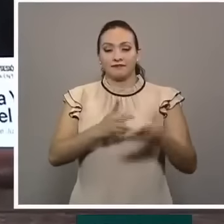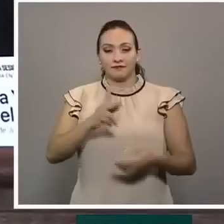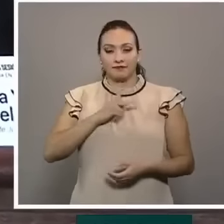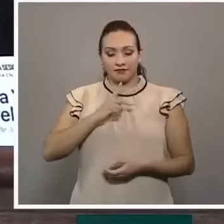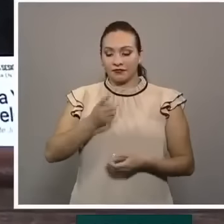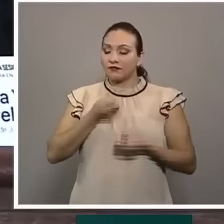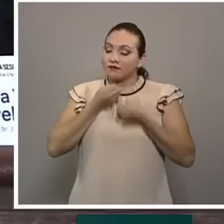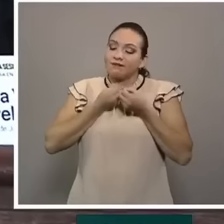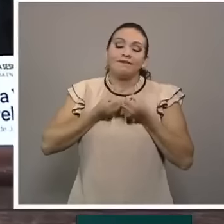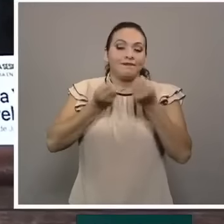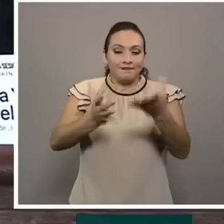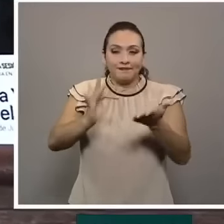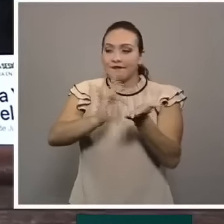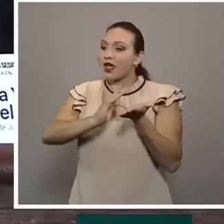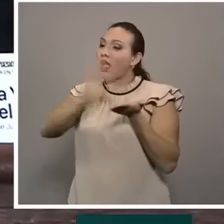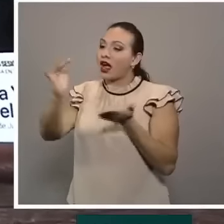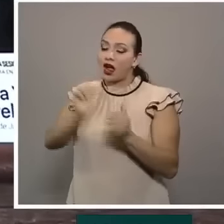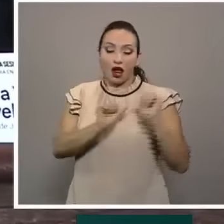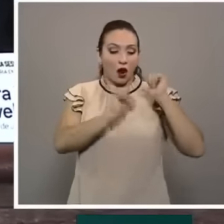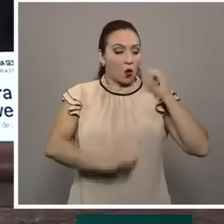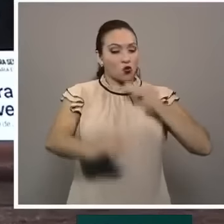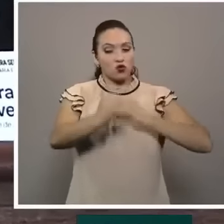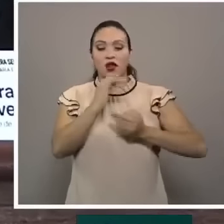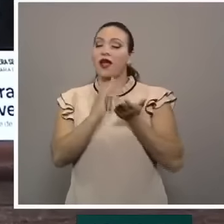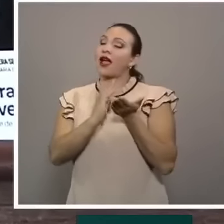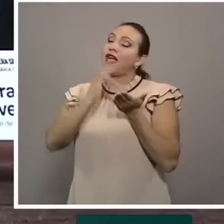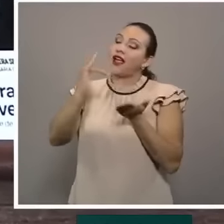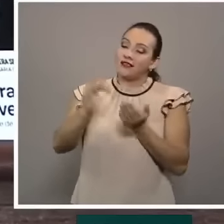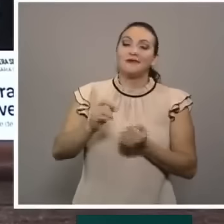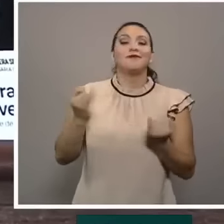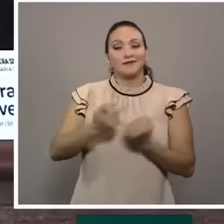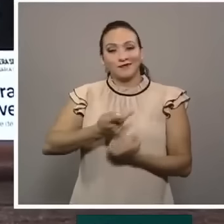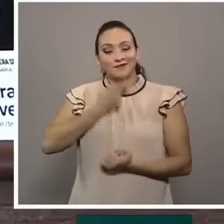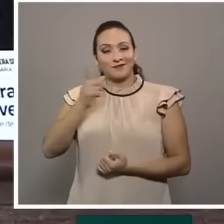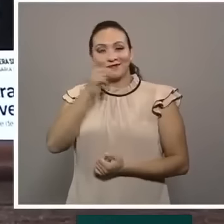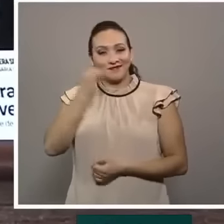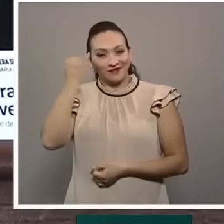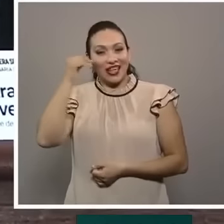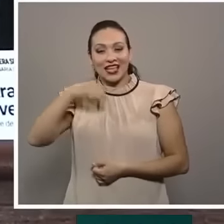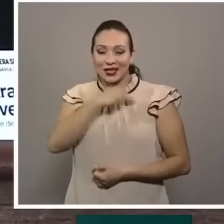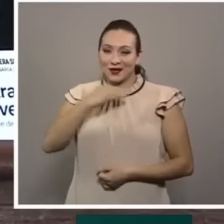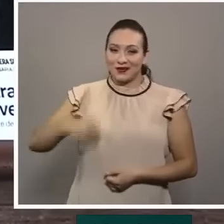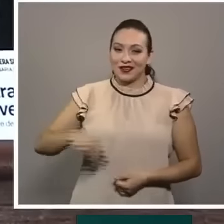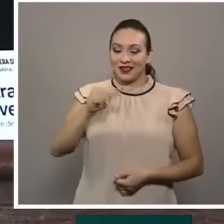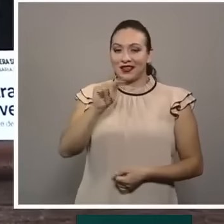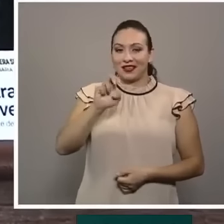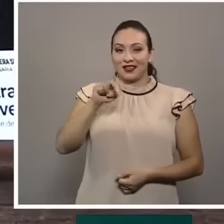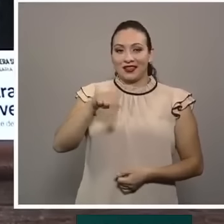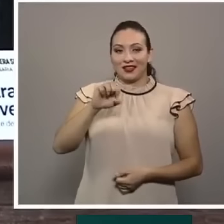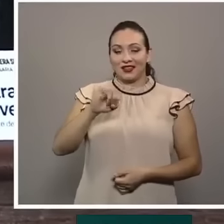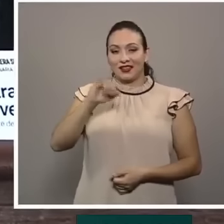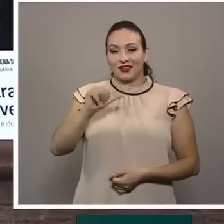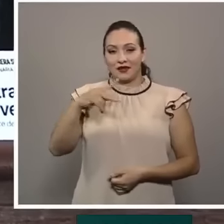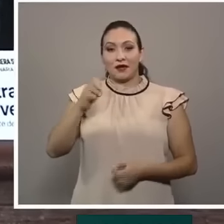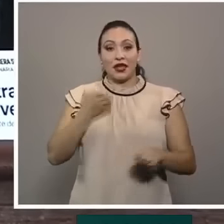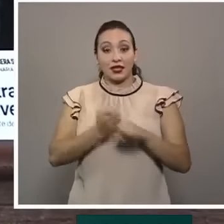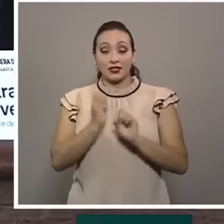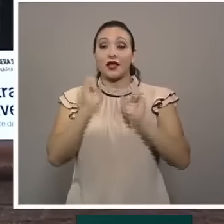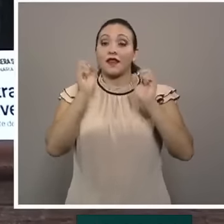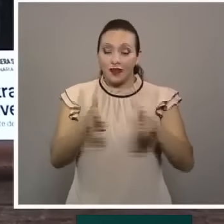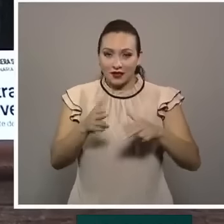autoridades de este hermoso municipio de Tenajapa y del estado de Chiapas y la calidez de su gente,